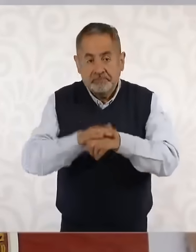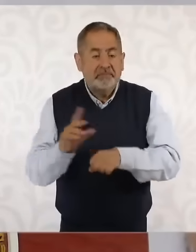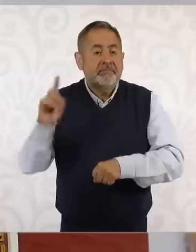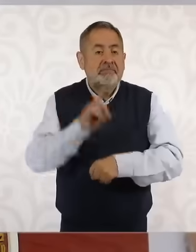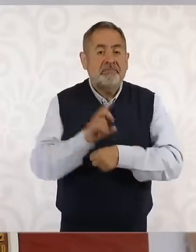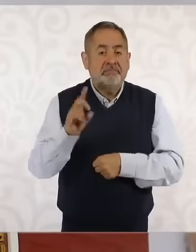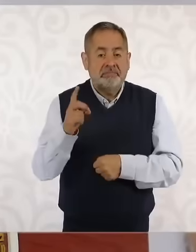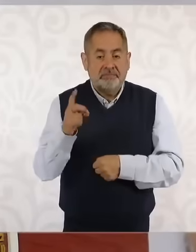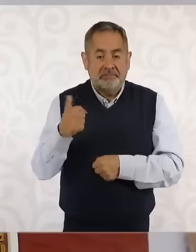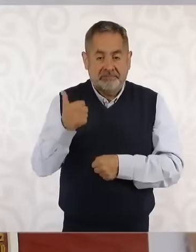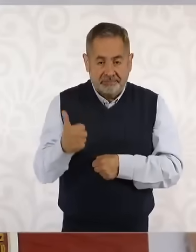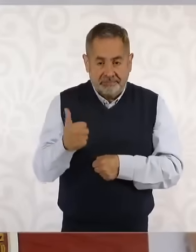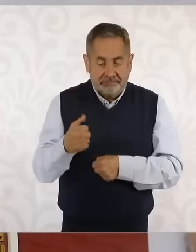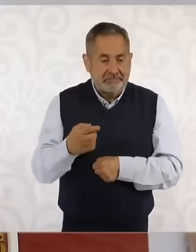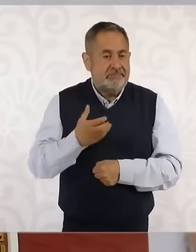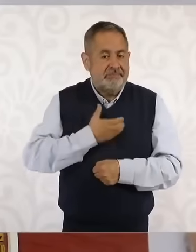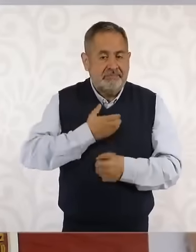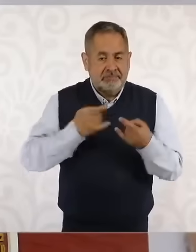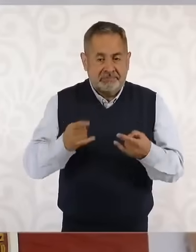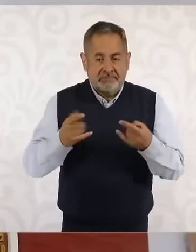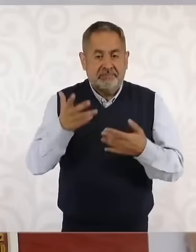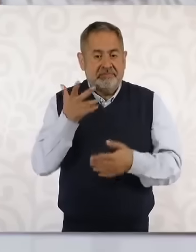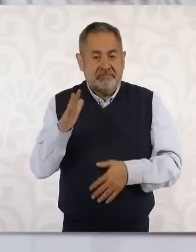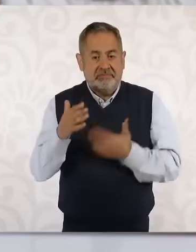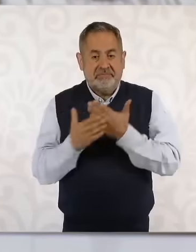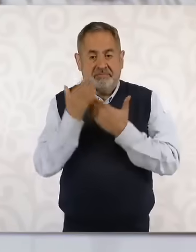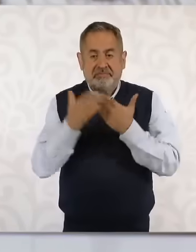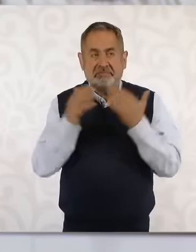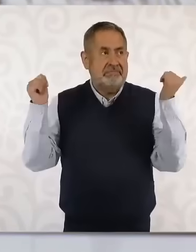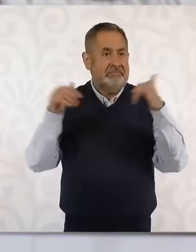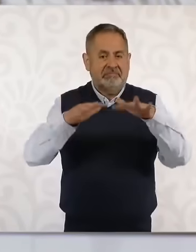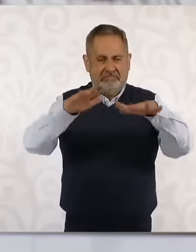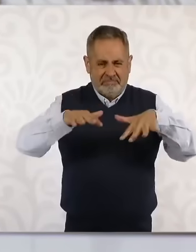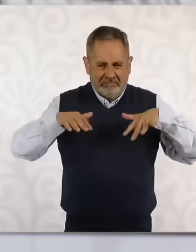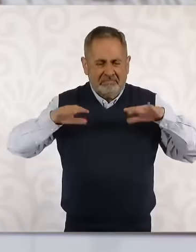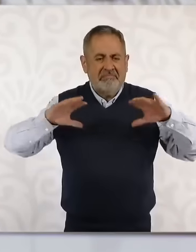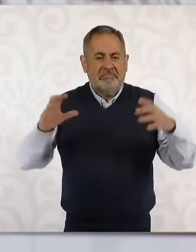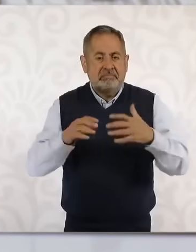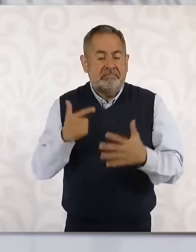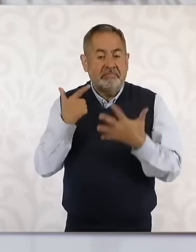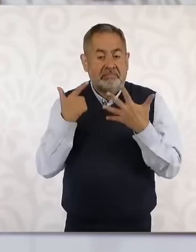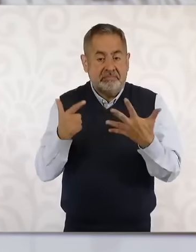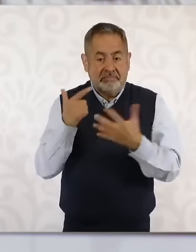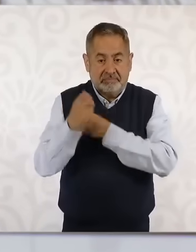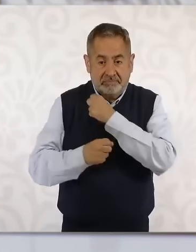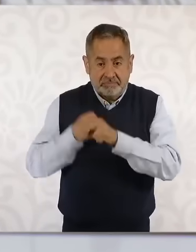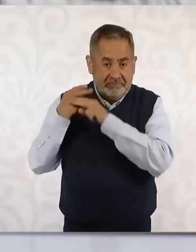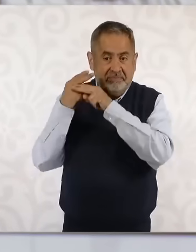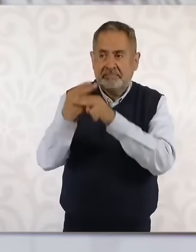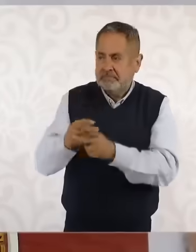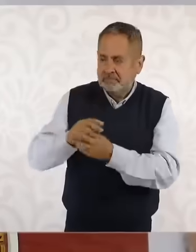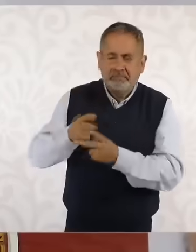Zócalo de la Ciudad de México, 10 de la mañana a celebrar 7 años de transformación.